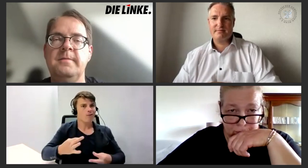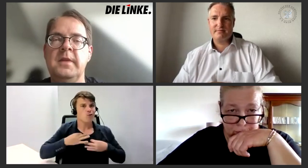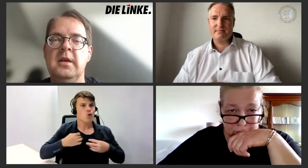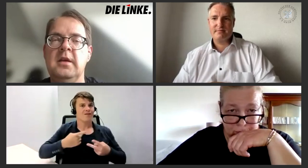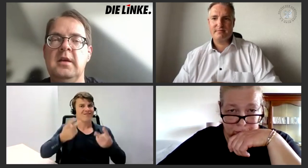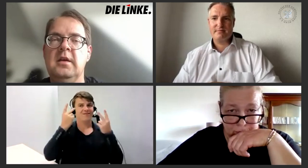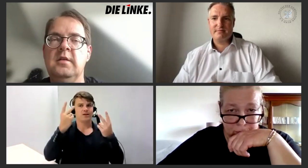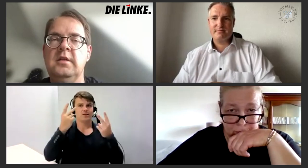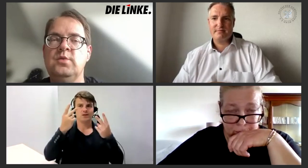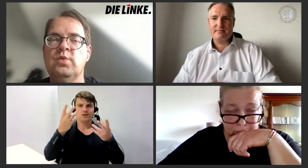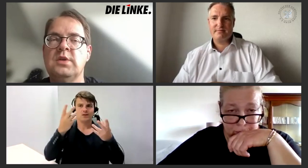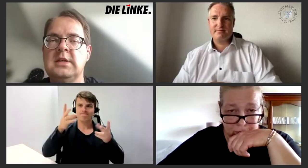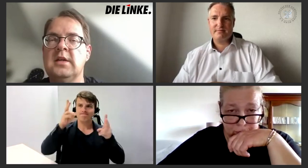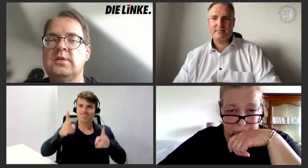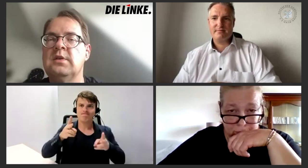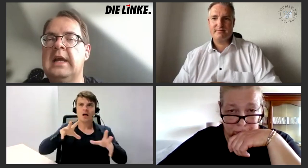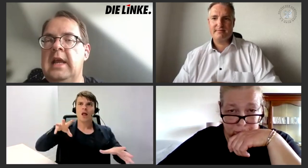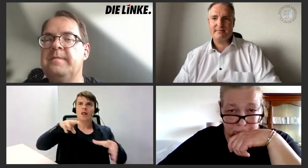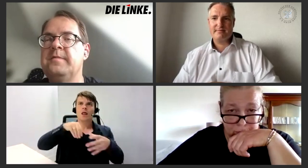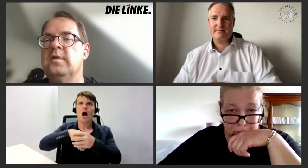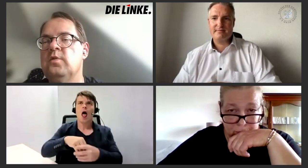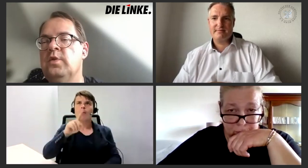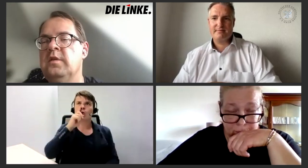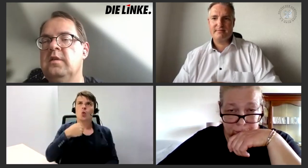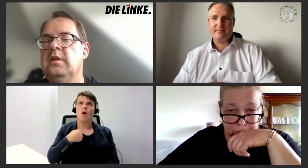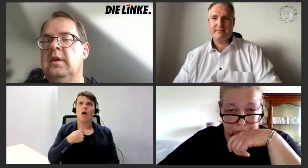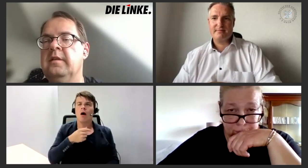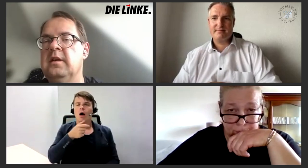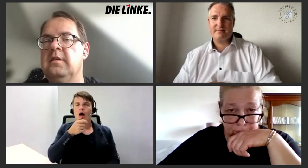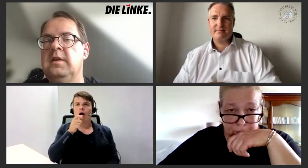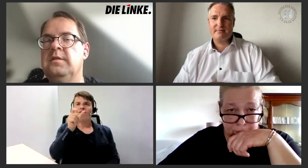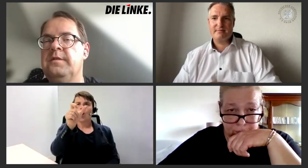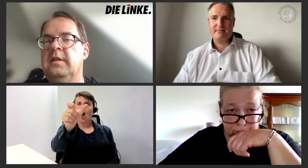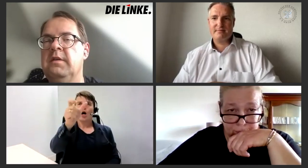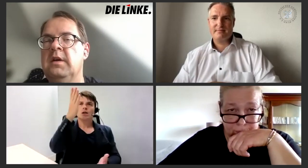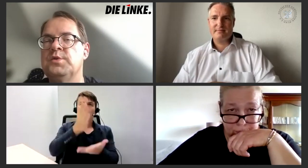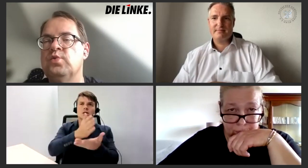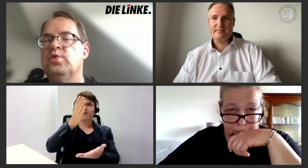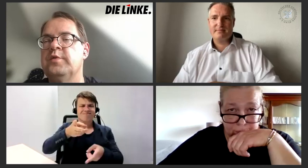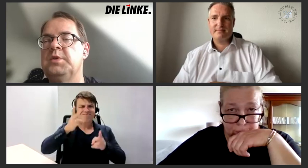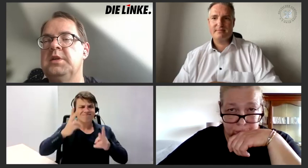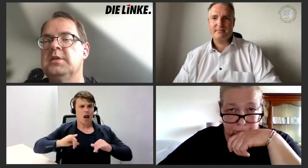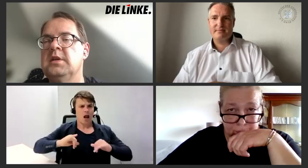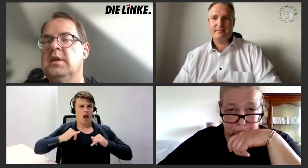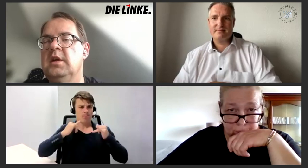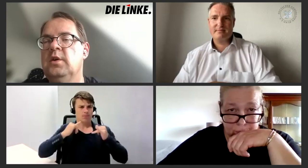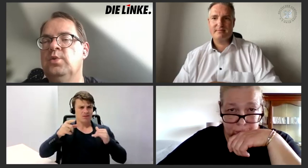es wichtig dass Teilhabe nicht nur gesagt sondern gelebt wird und die Anträge, wie ich fand, waren so